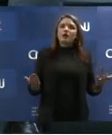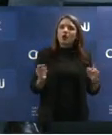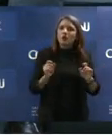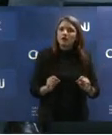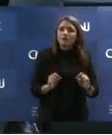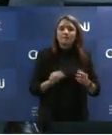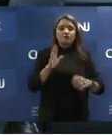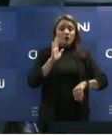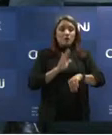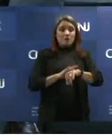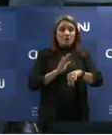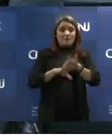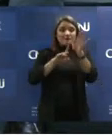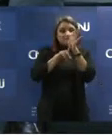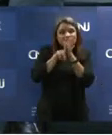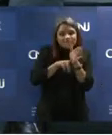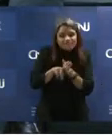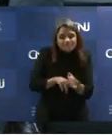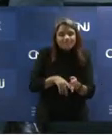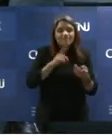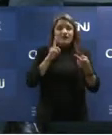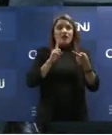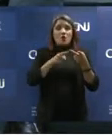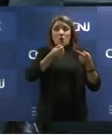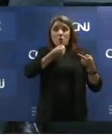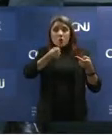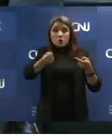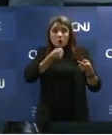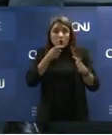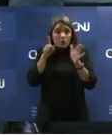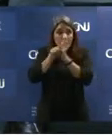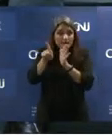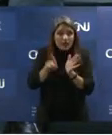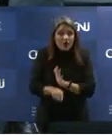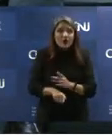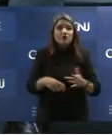como o interrogatório foram feitos por má de estados distintos.